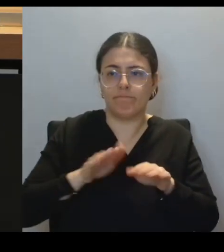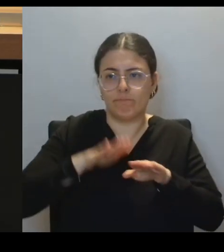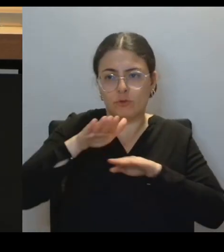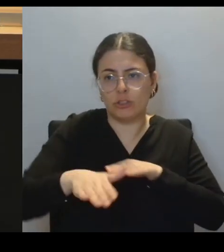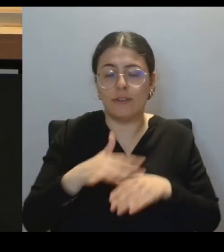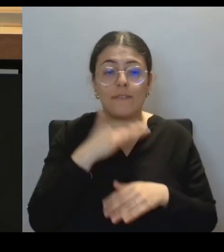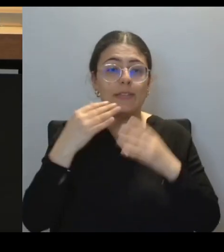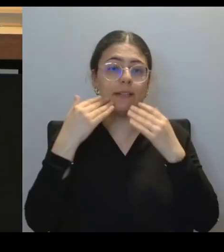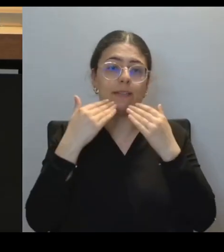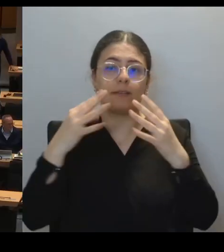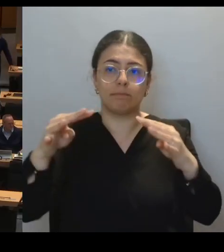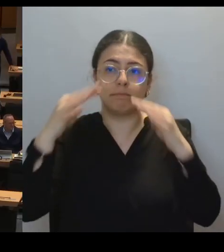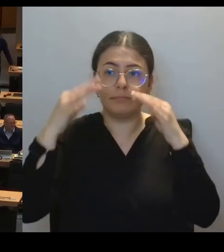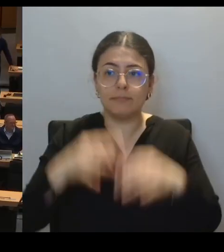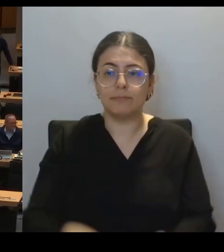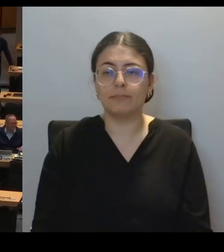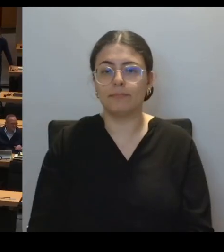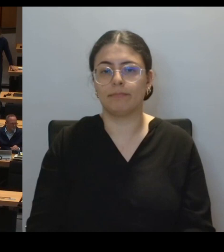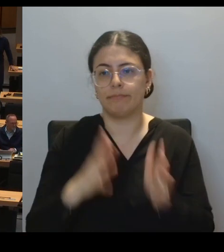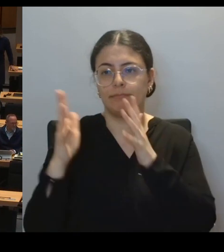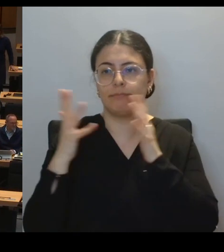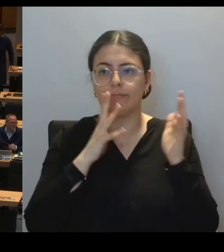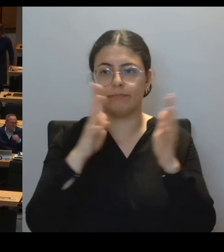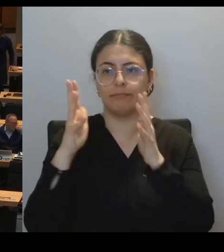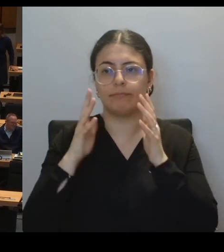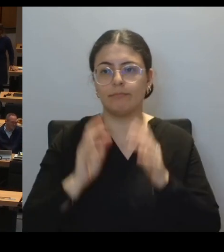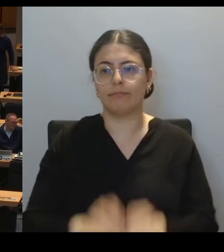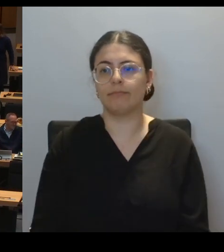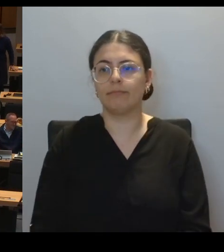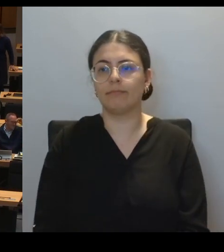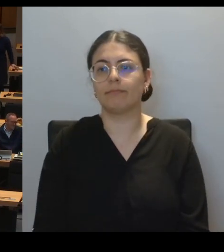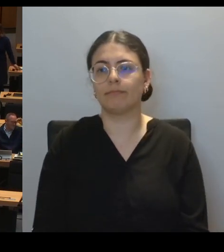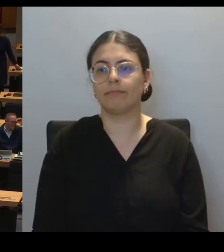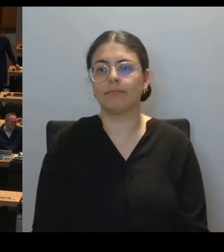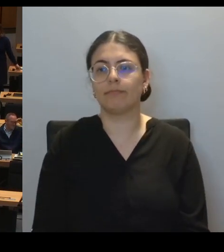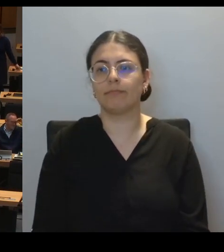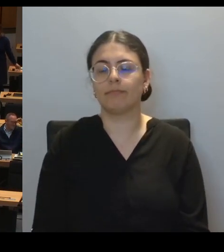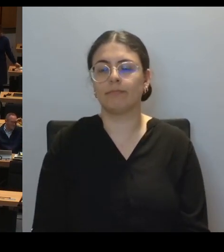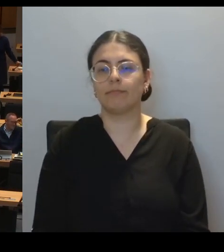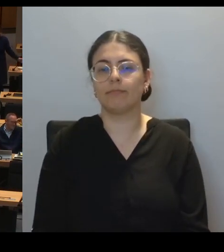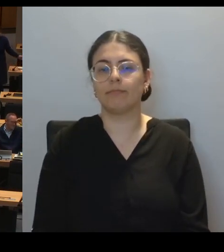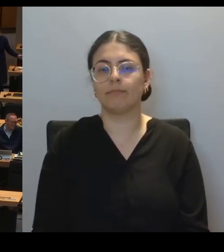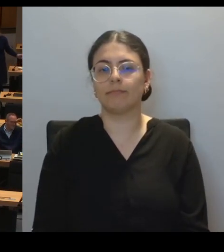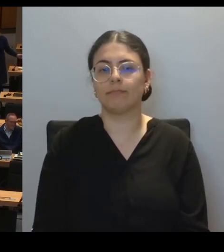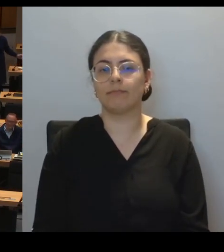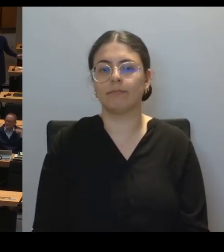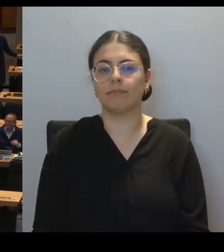Vielen Dank, Herr Kollege. Sie haben es ertragen, aber ich würde noch mal bitten, die Gespräche hinter